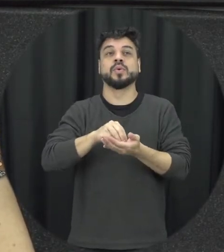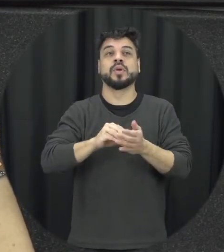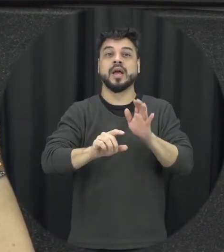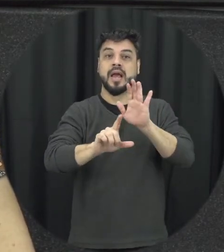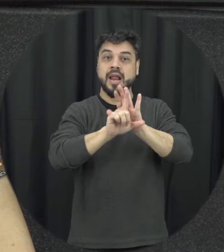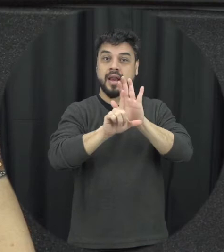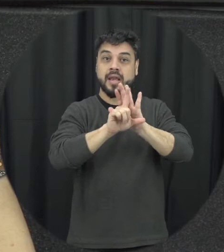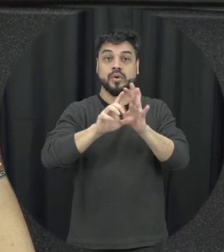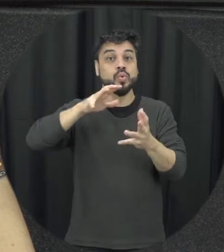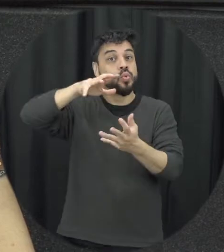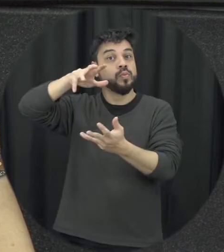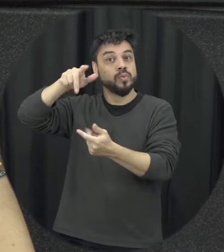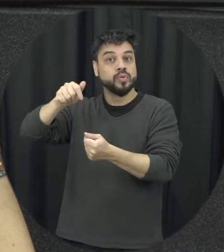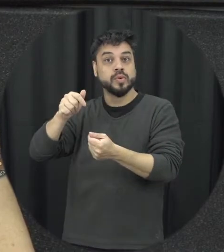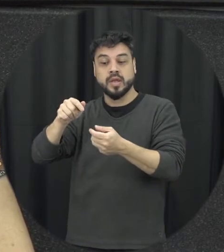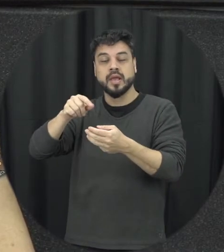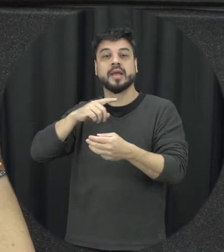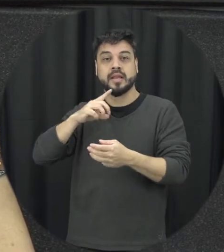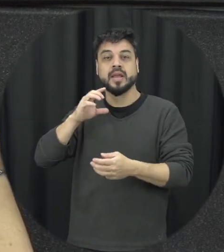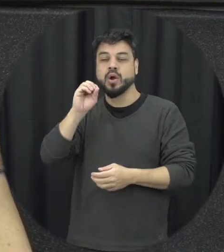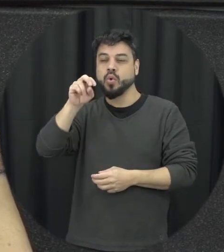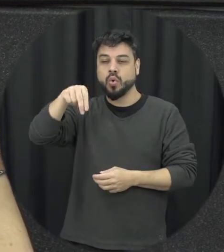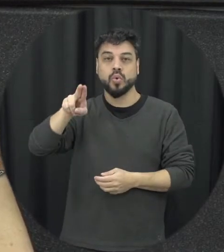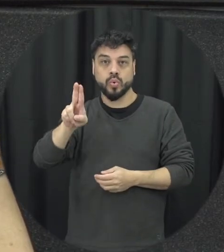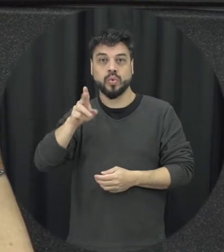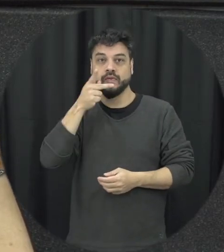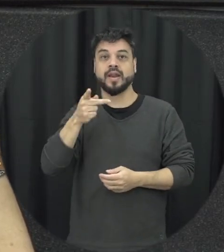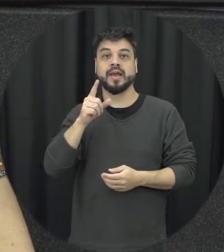tratam dessa temática da violência contra mulher conhecida pela ONU como uma das três melhores